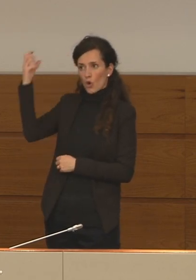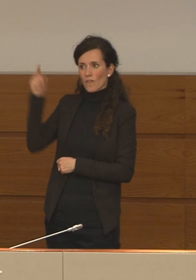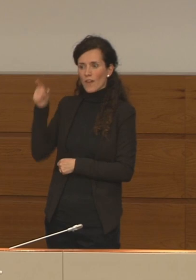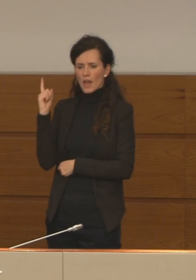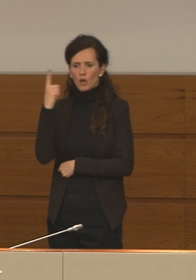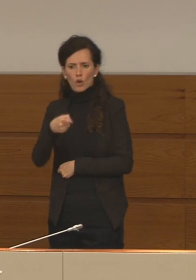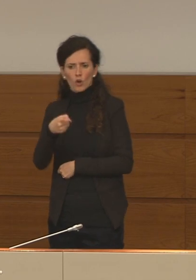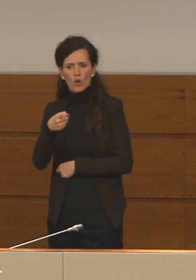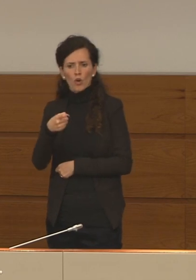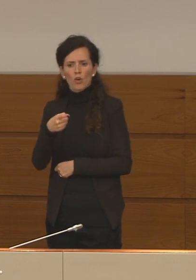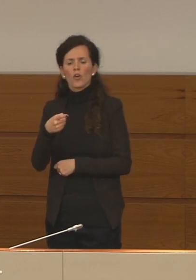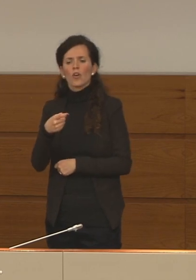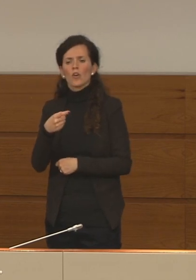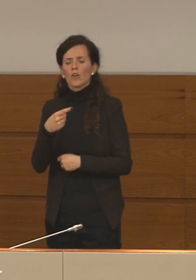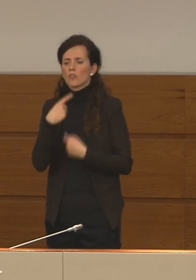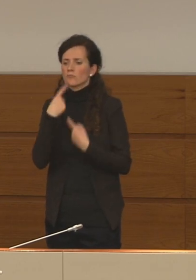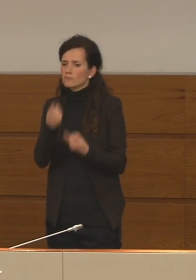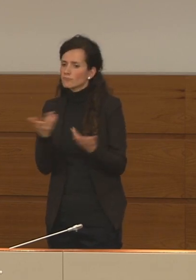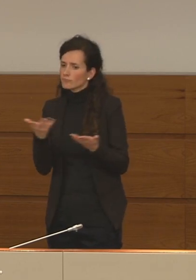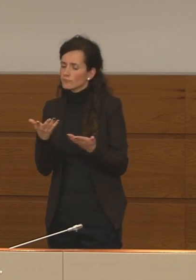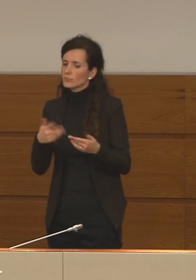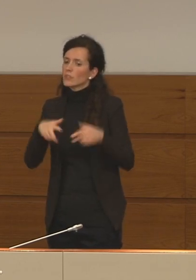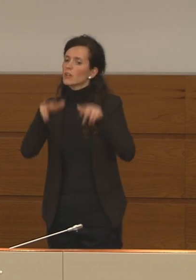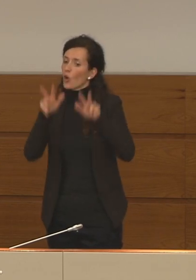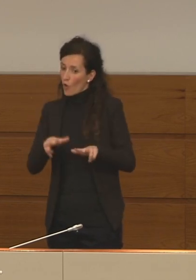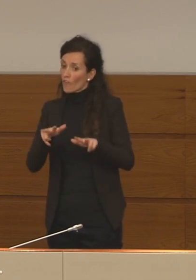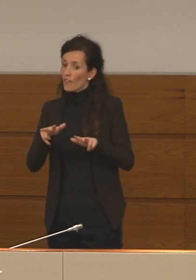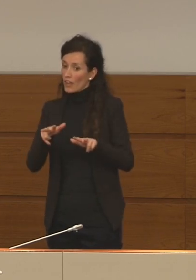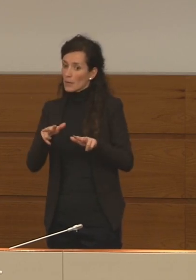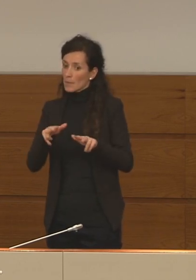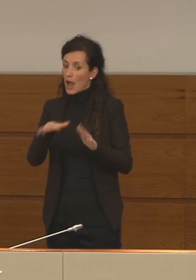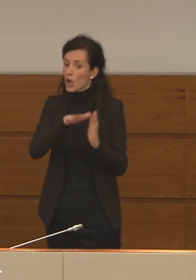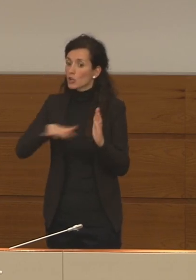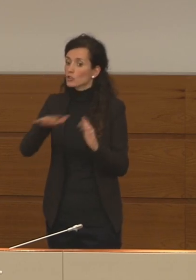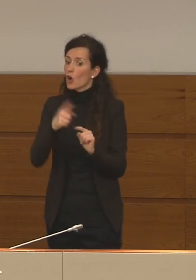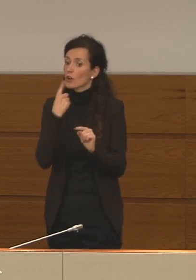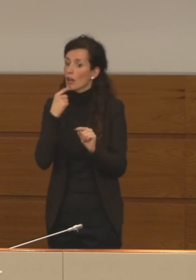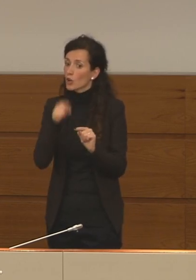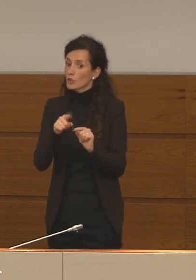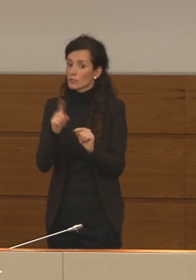di confermare le attuali zone rosse oppure se i varchi verranno aperti, grazie.